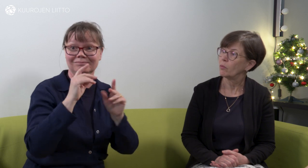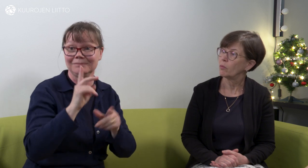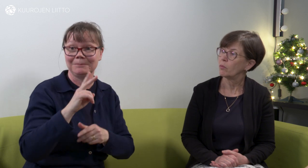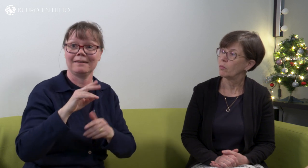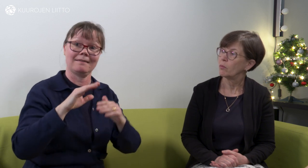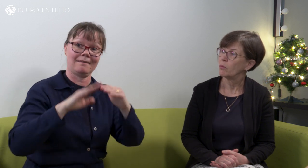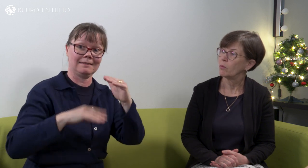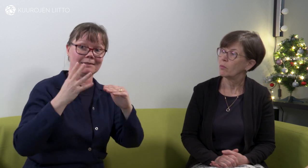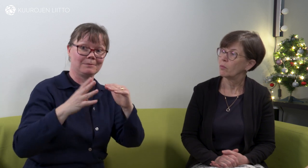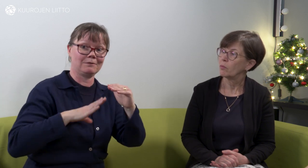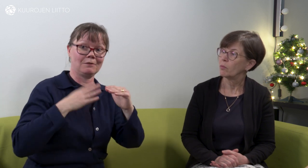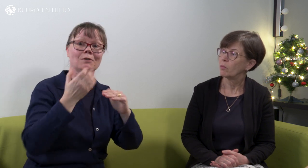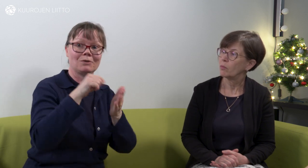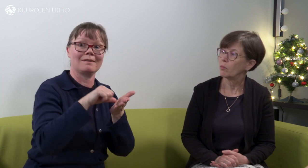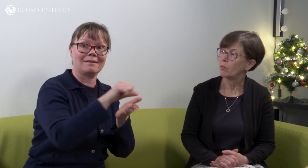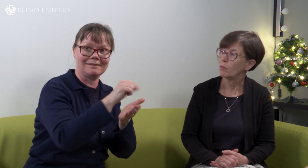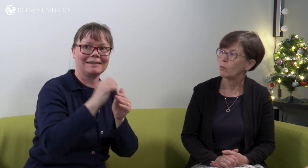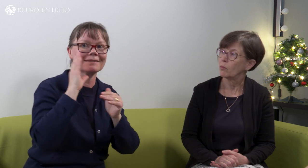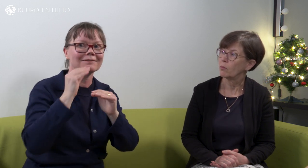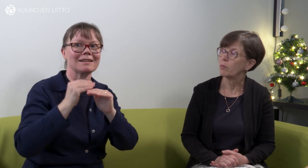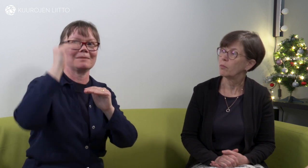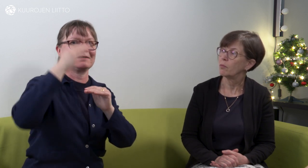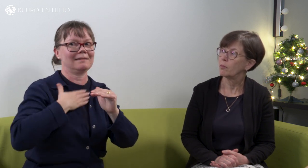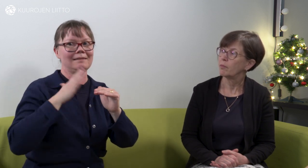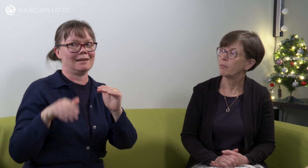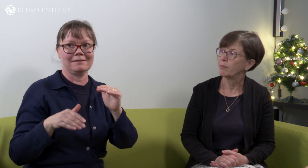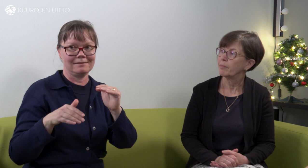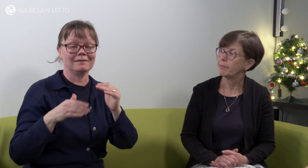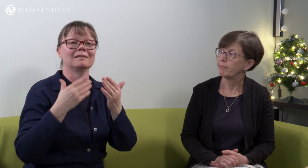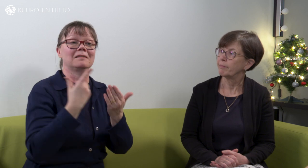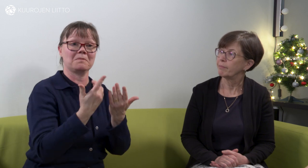ja niitä myydään alle 40-vuotiaille. Sitä vanhemmat eivät niitä tarvitse.